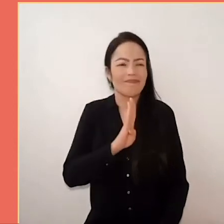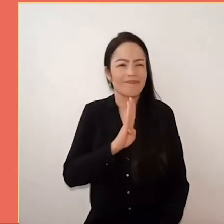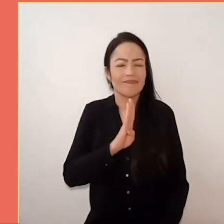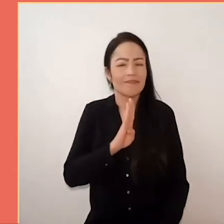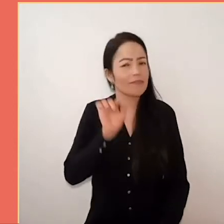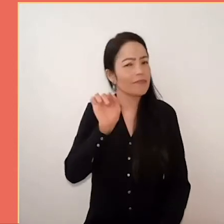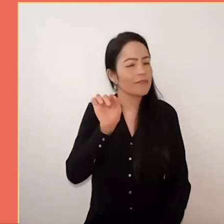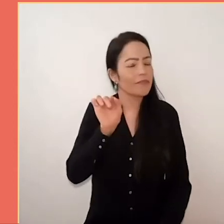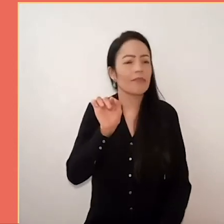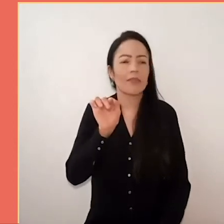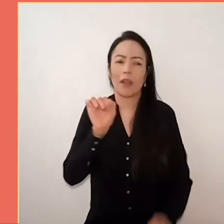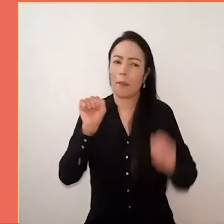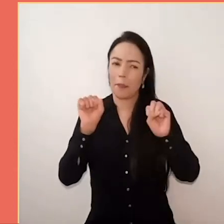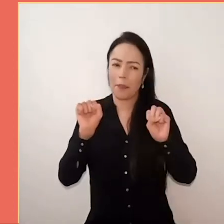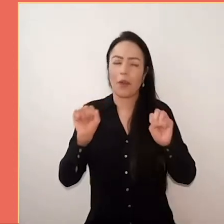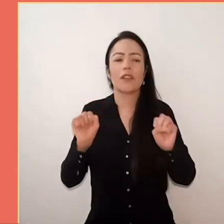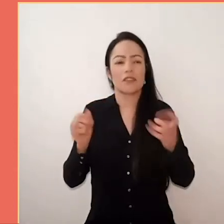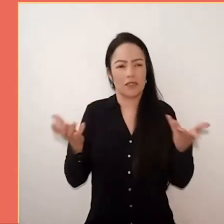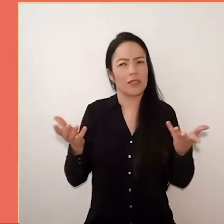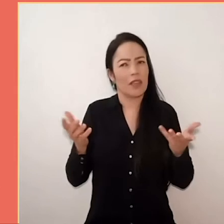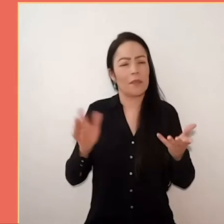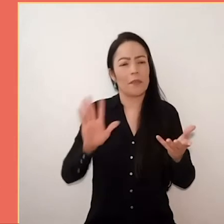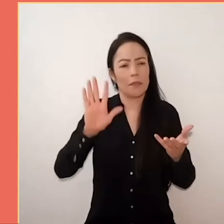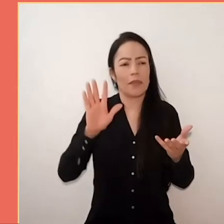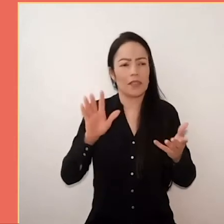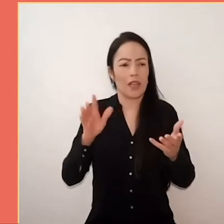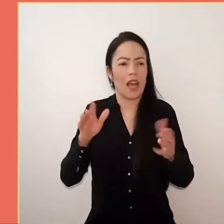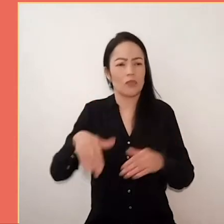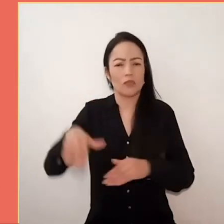deva se fazer presente nessa formação de um leitor para o futuro.